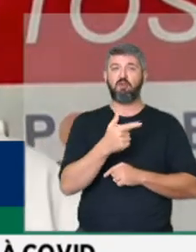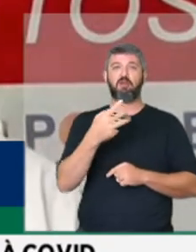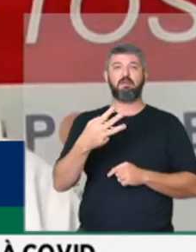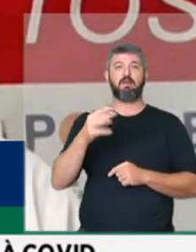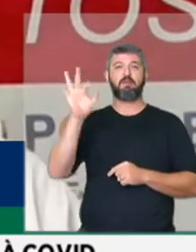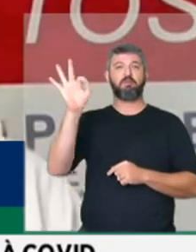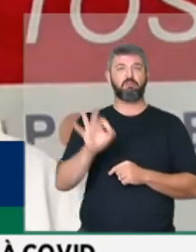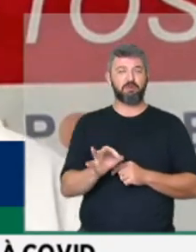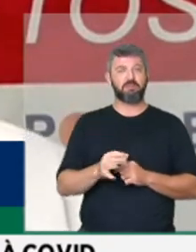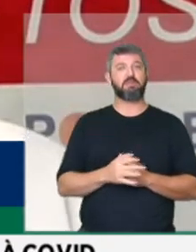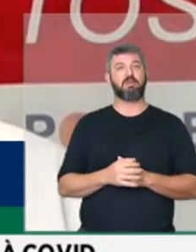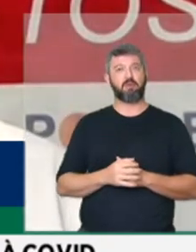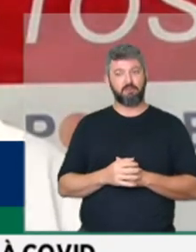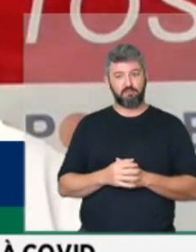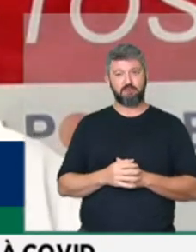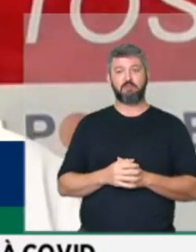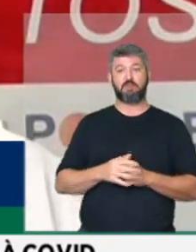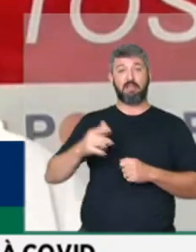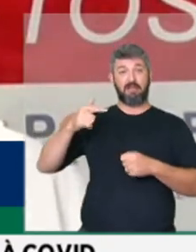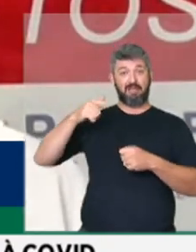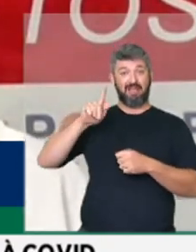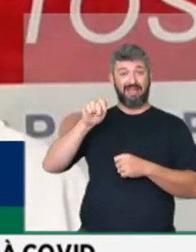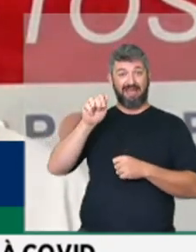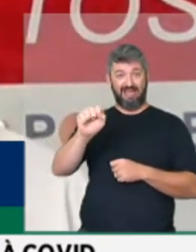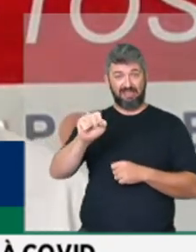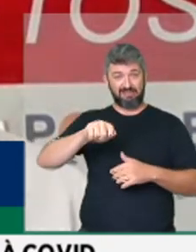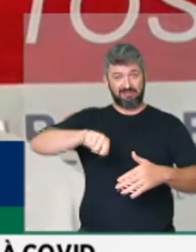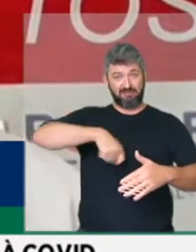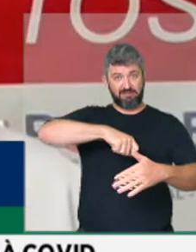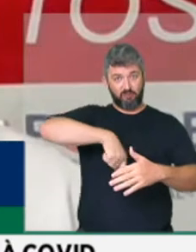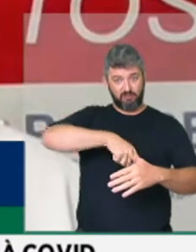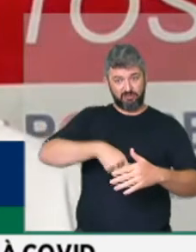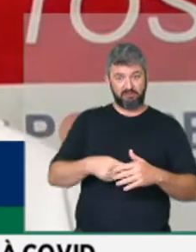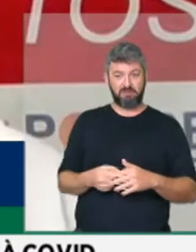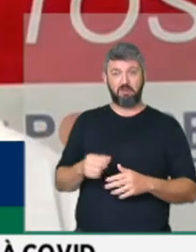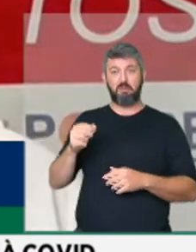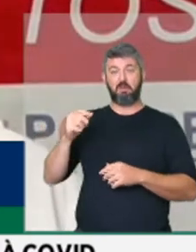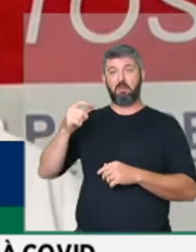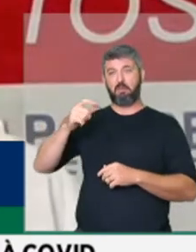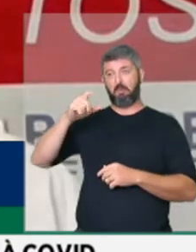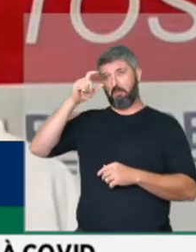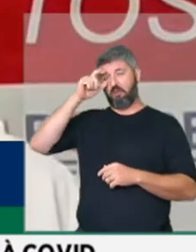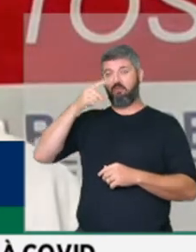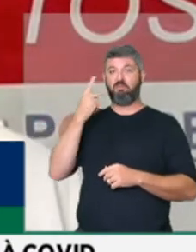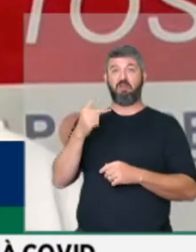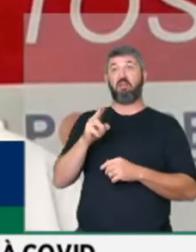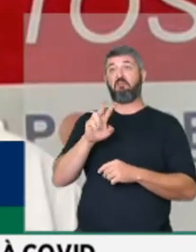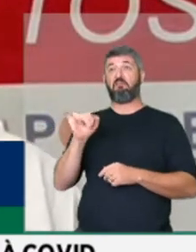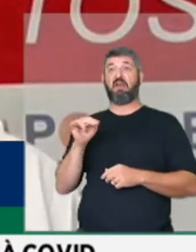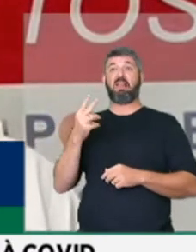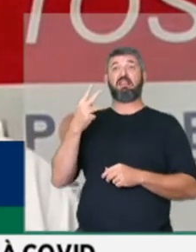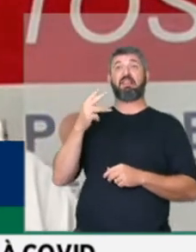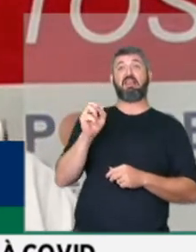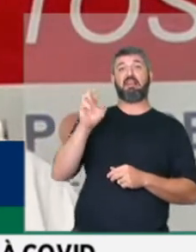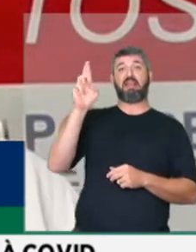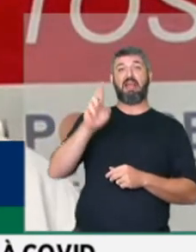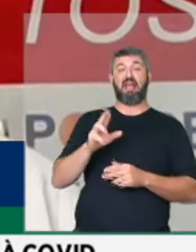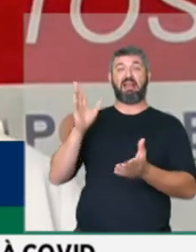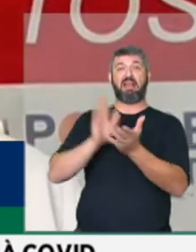SÃO PAULO... POIS O GÁS DE COZINHA, MINISTRO, VOU LHE AVISAR, PASSOU DE 100, ESTÁ 105 REAIS. O JURO... O JURO